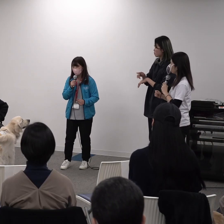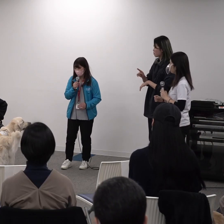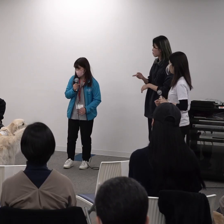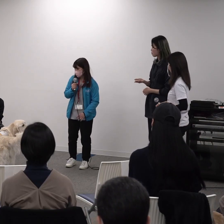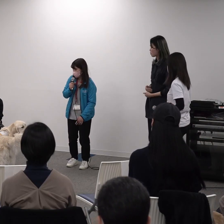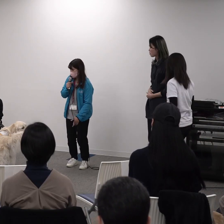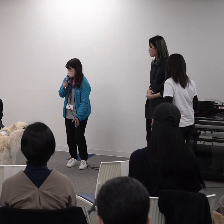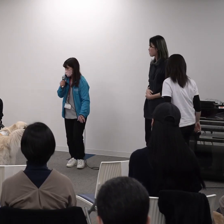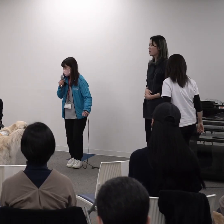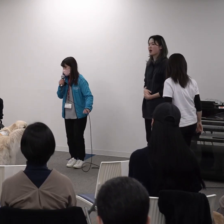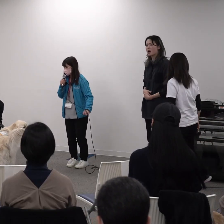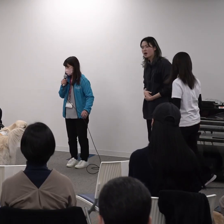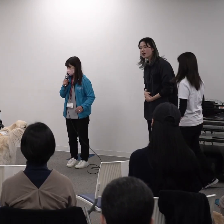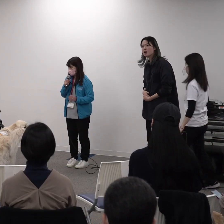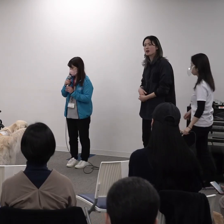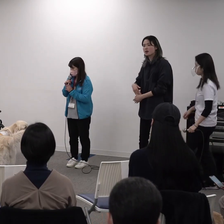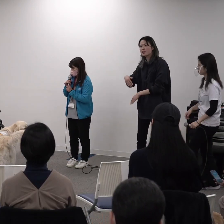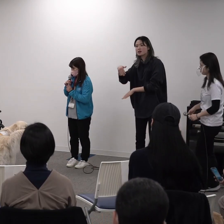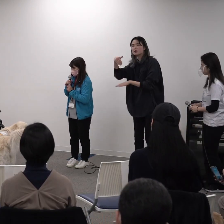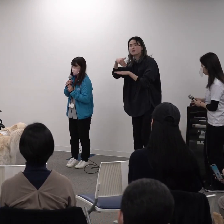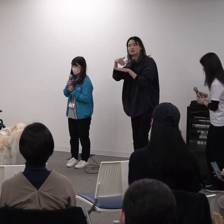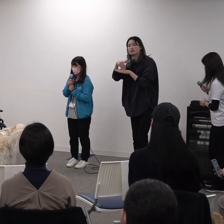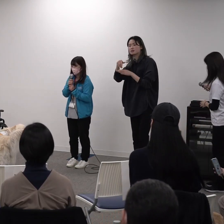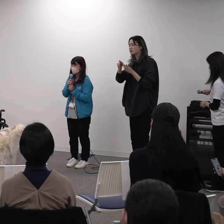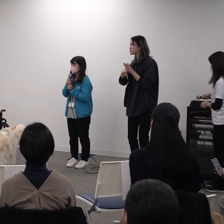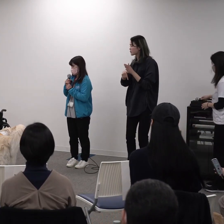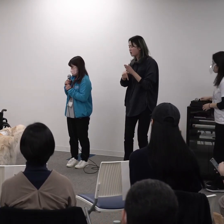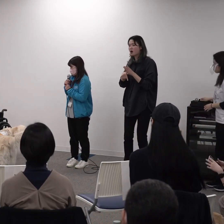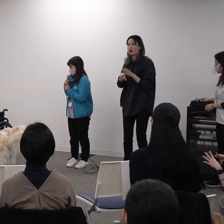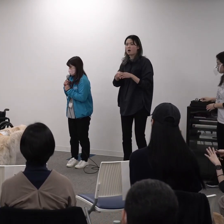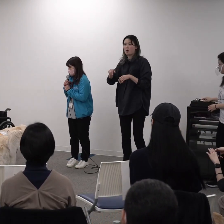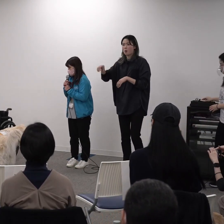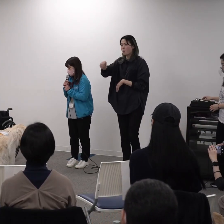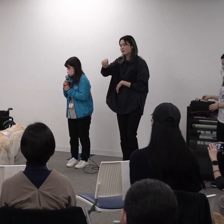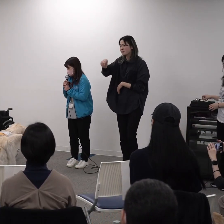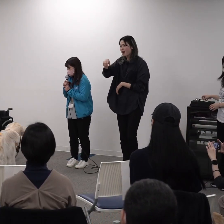秋山）はいありがとうございます 訓練するときはおもちゃ使って教えます